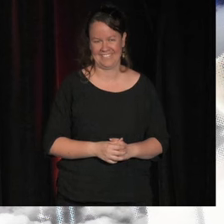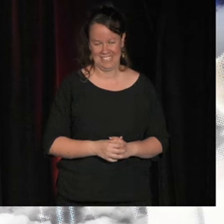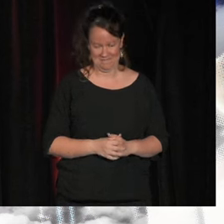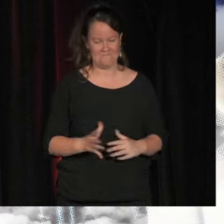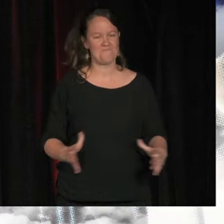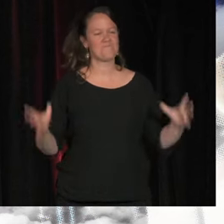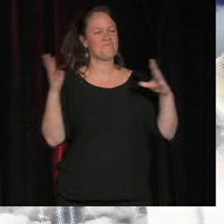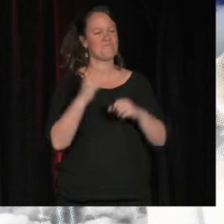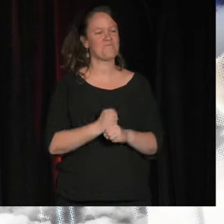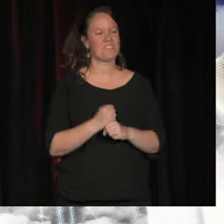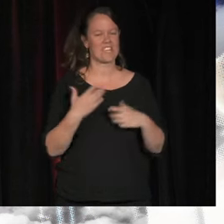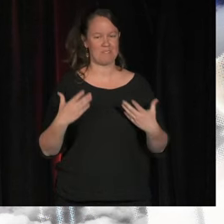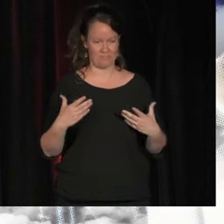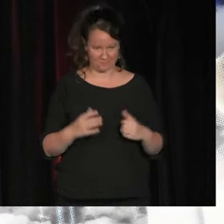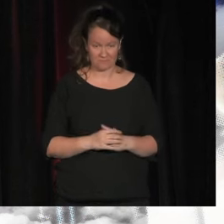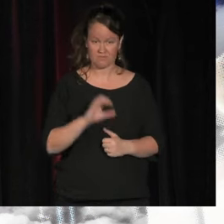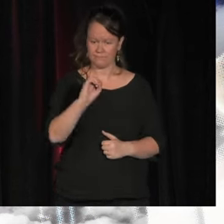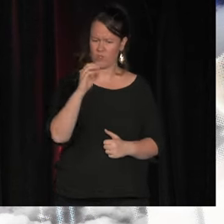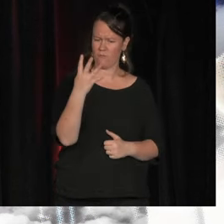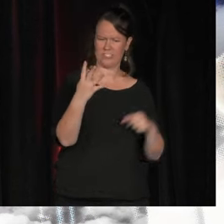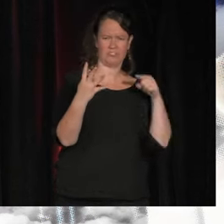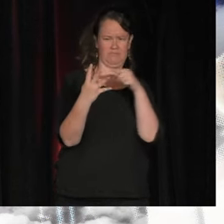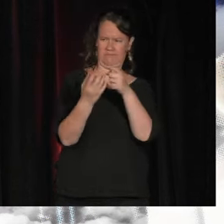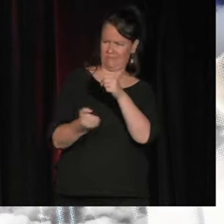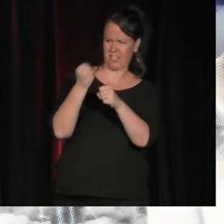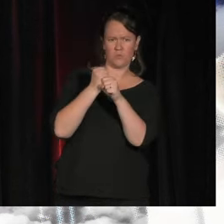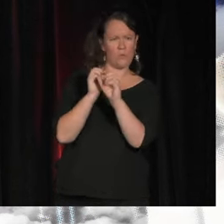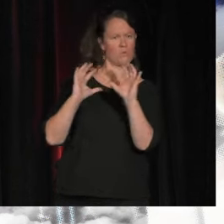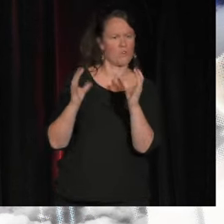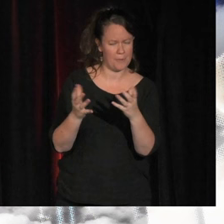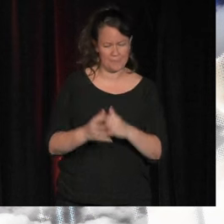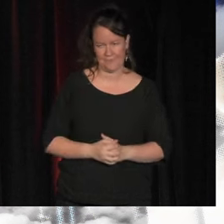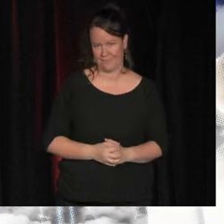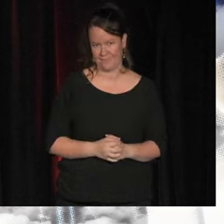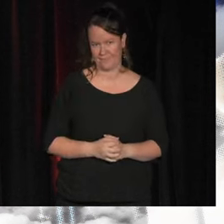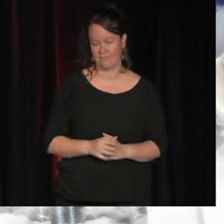On va passer maintenant à la création d'Overwatch. On va pas mal mentionner un nom qui est celui de Jeff Kaplan,